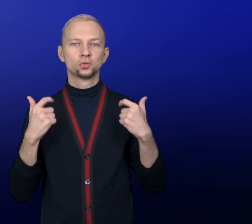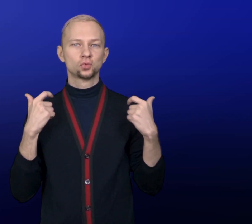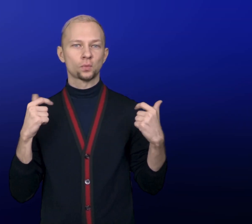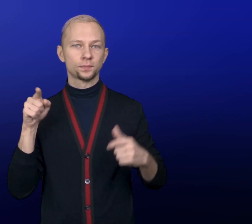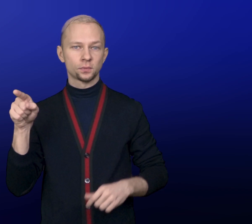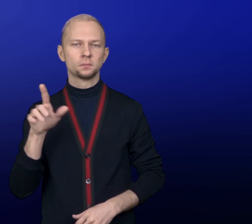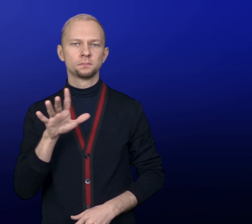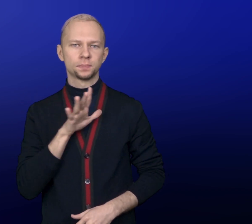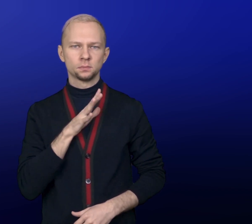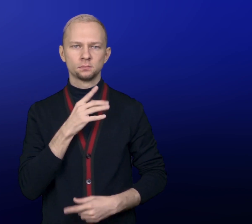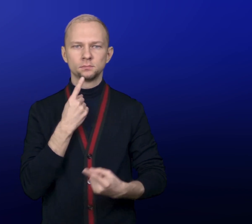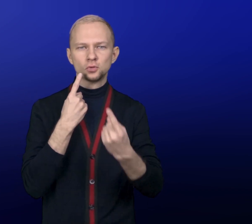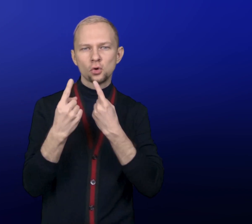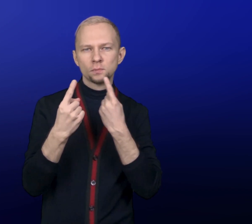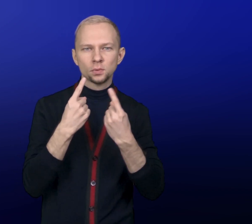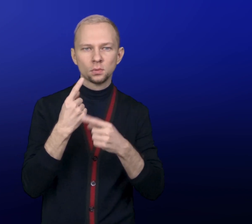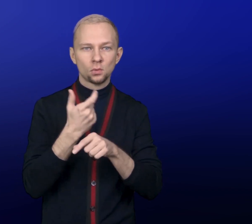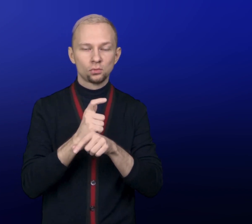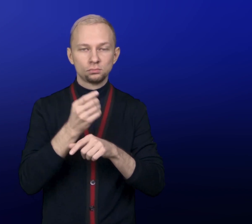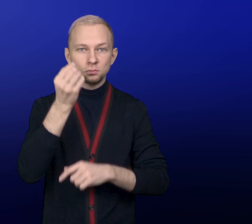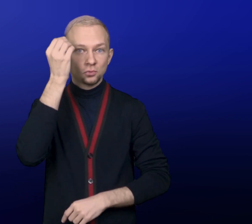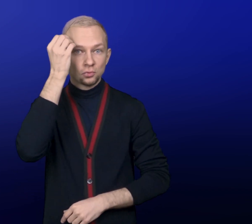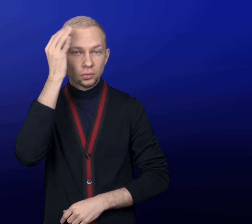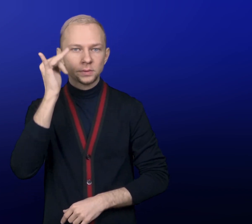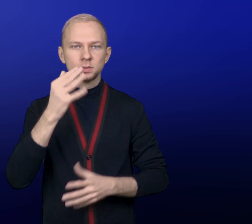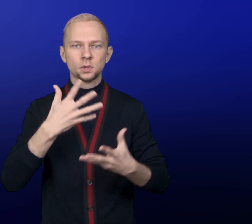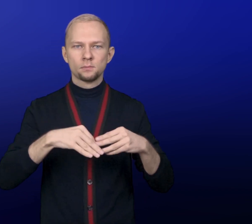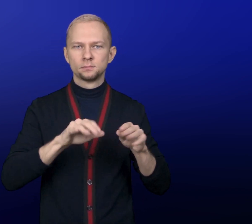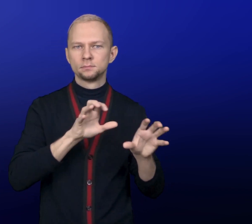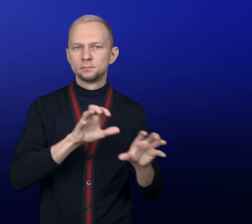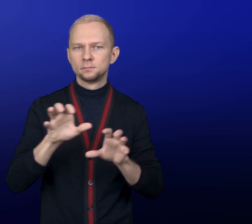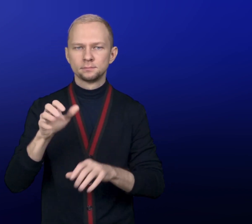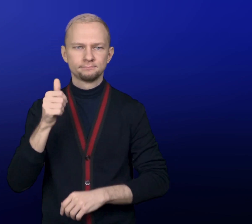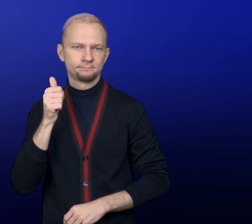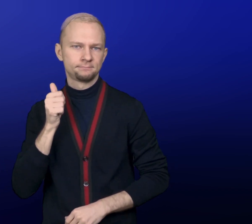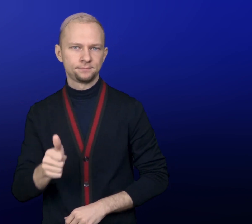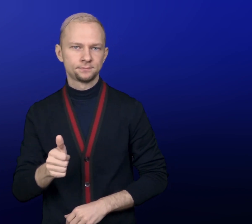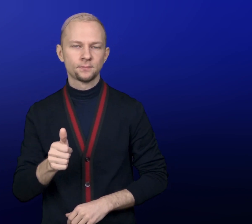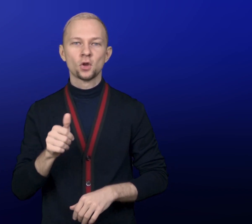Иосиф Израилевич Шуб был умным собеседником, заботливым семьянином.